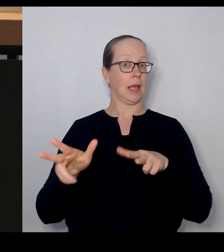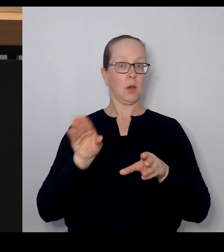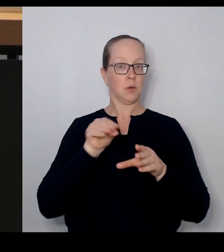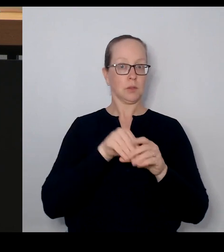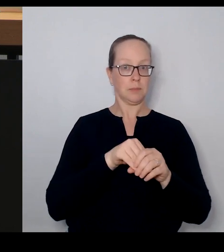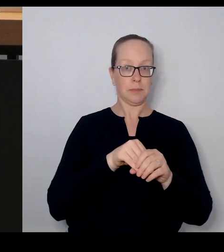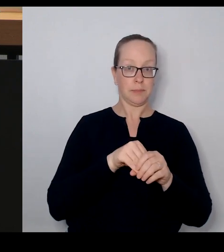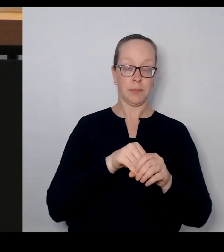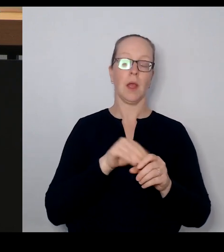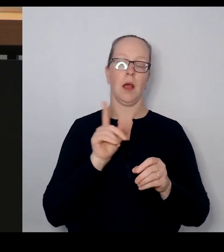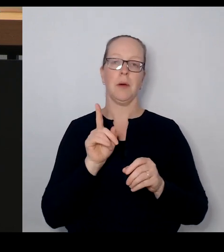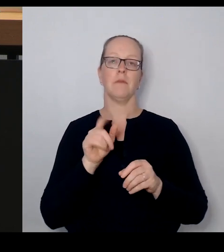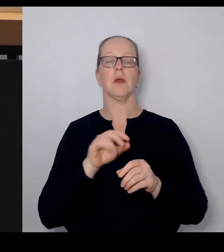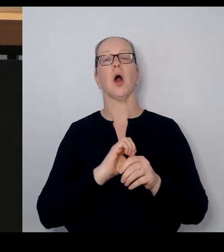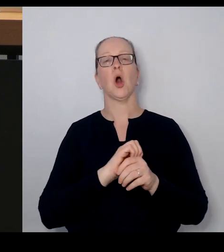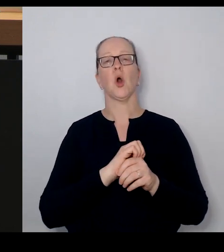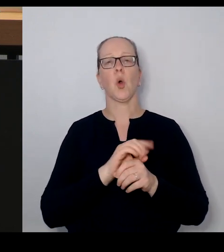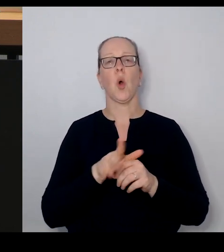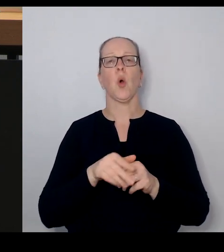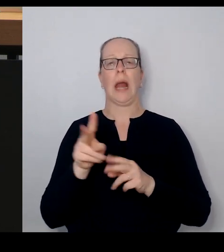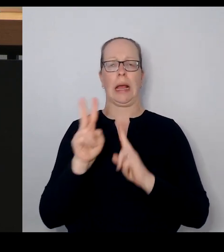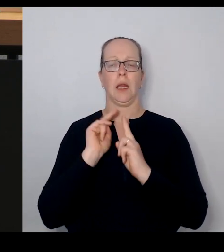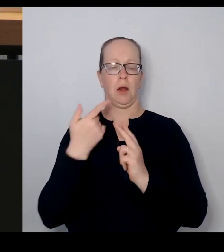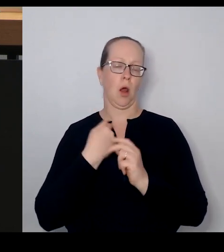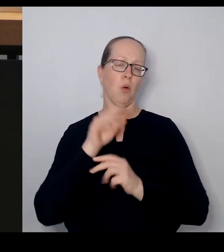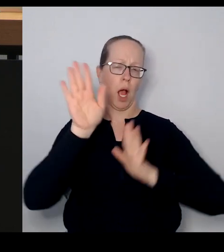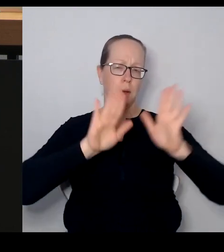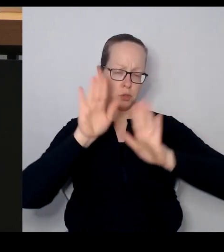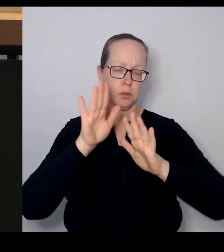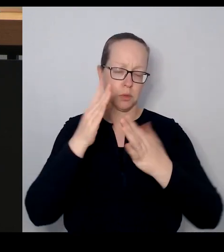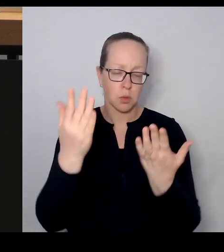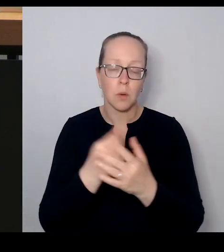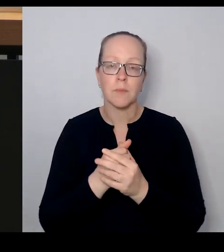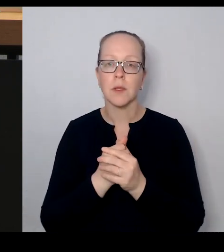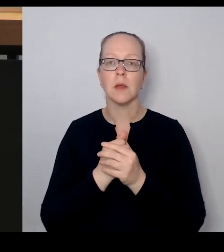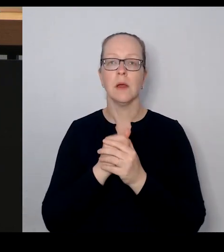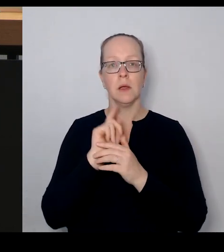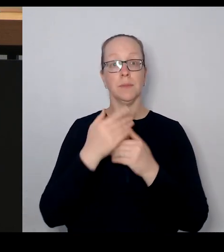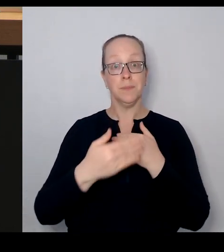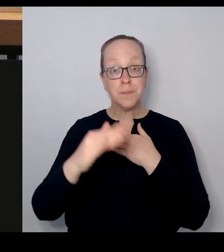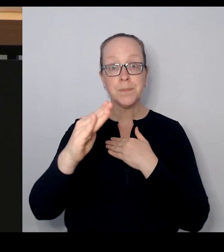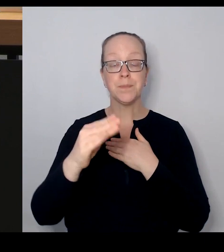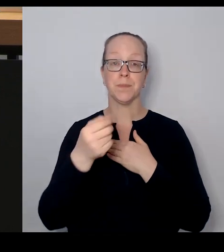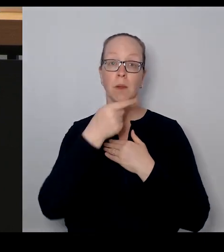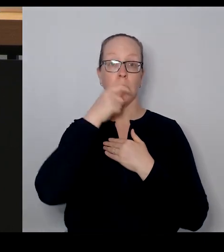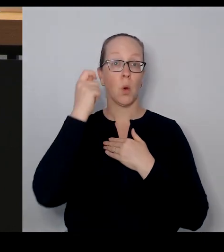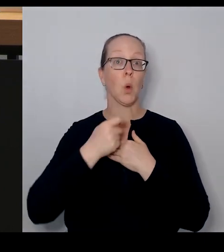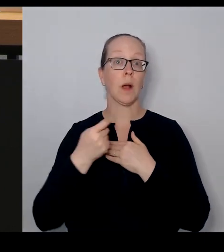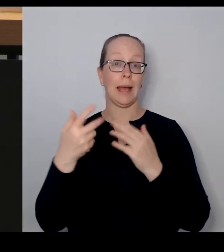Entwicklung gab mit dem Ukraine krieg, die ja auch zu weiteren Problemen geführt hat und die Inflation und die Preissteigerung,